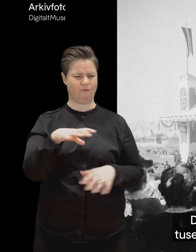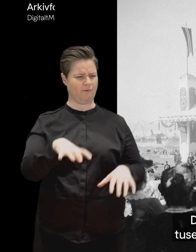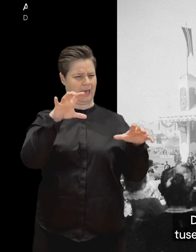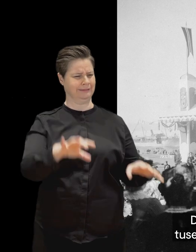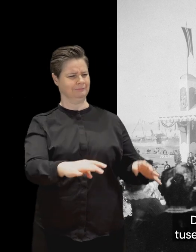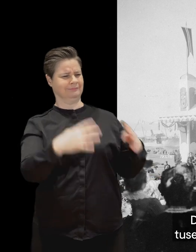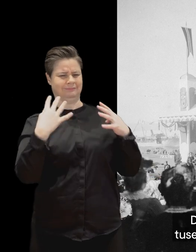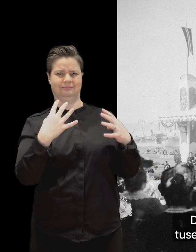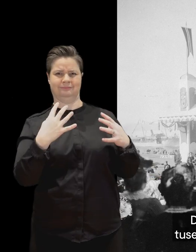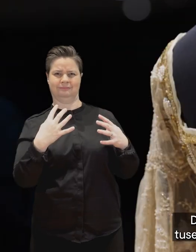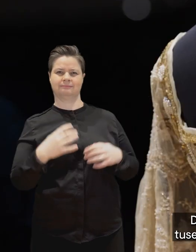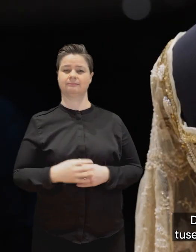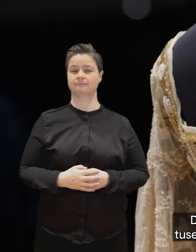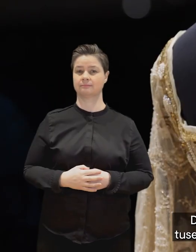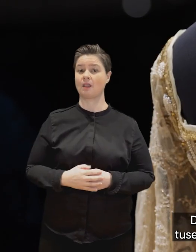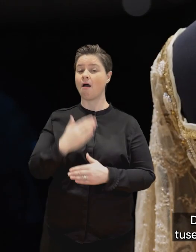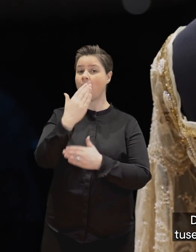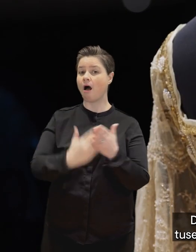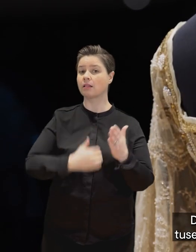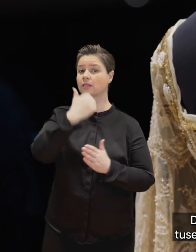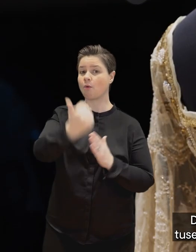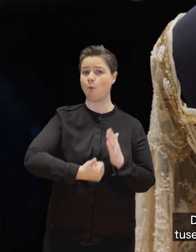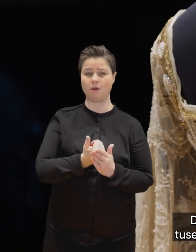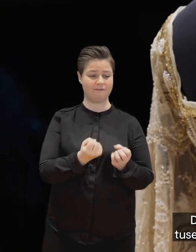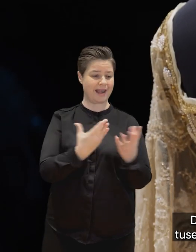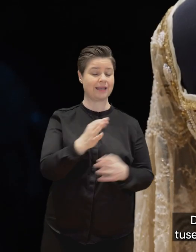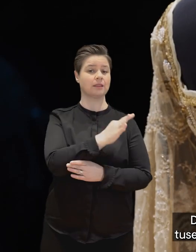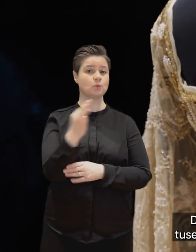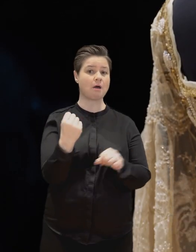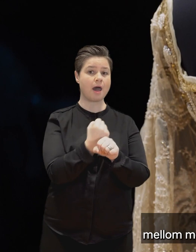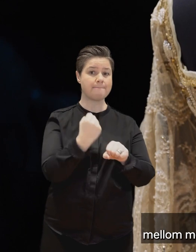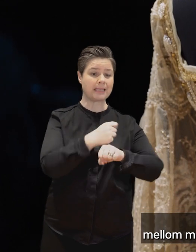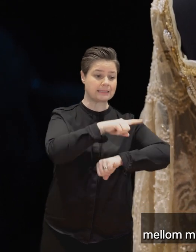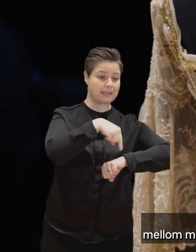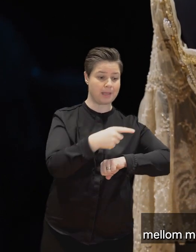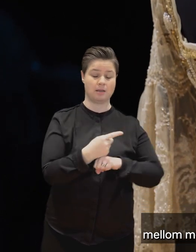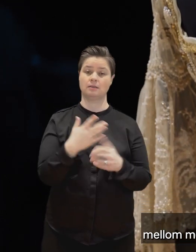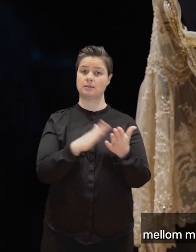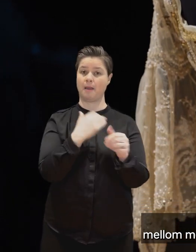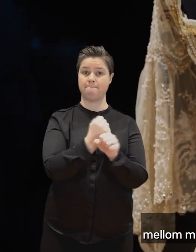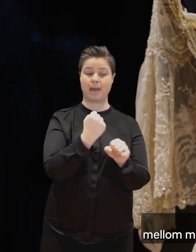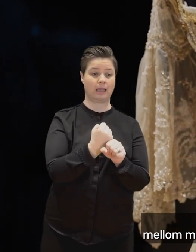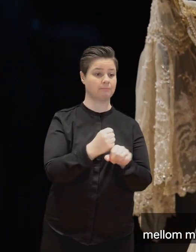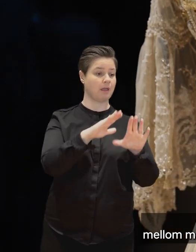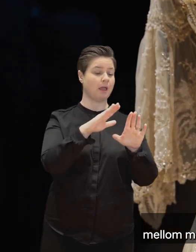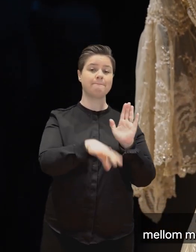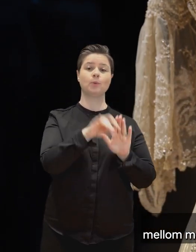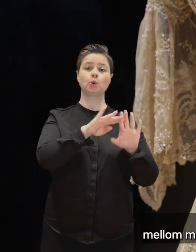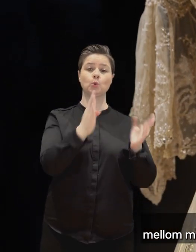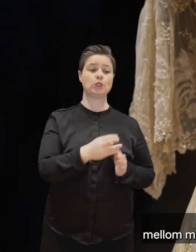Det tok et halvt år, tusenvis av arbeidstimer og et samarbeid mellom motehus i Norge og England